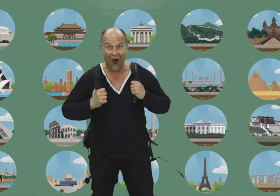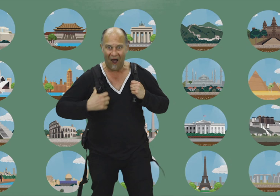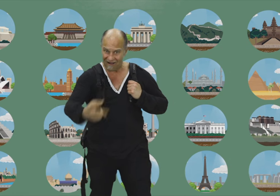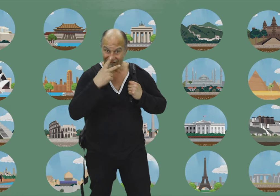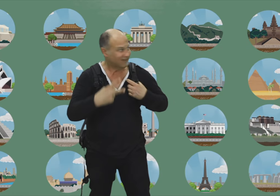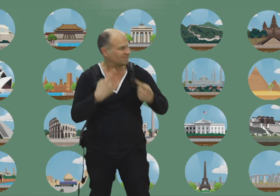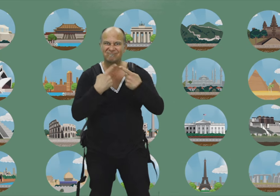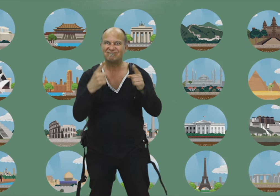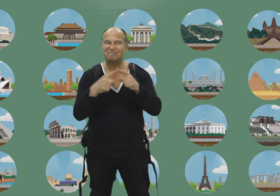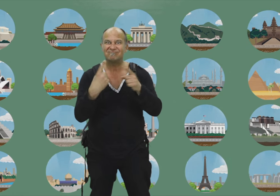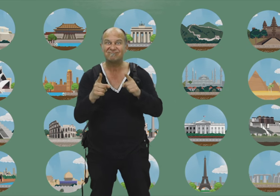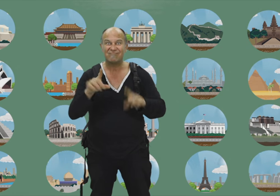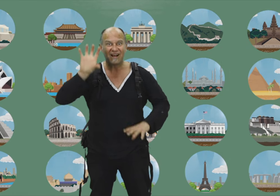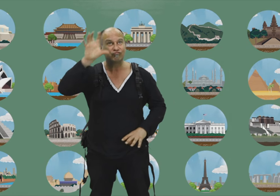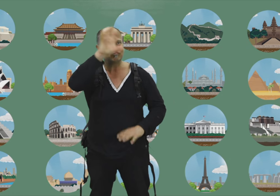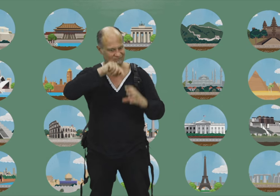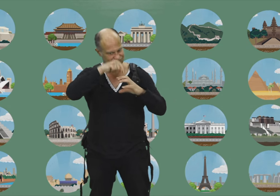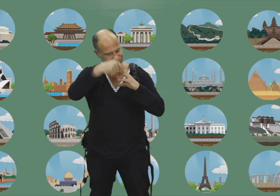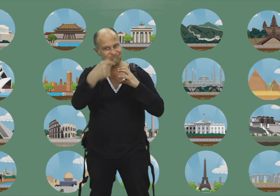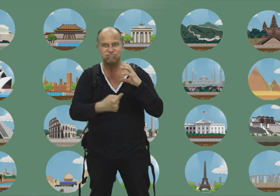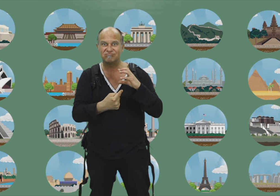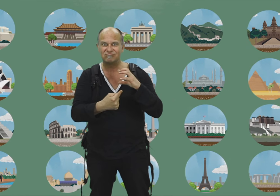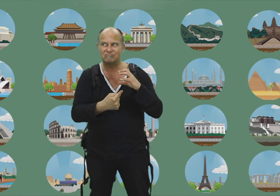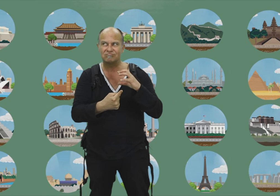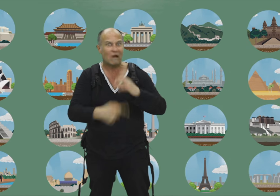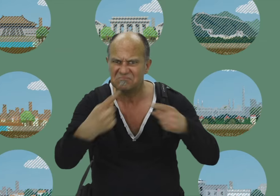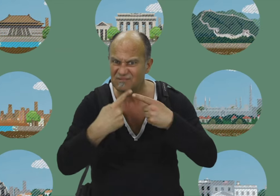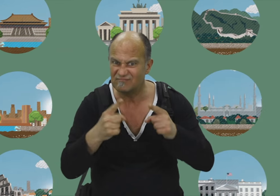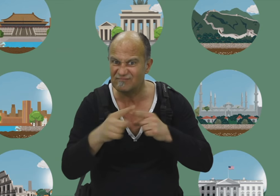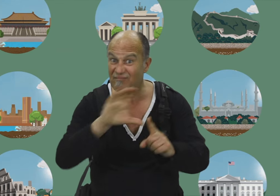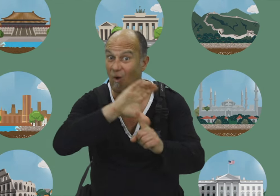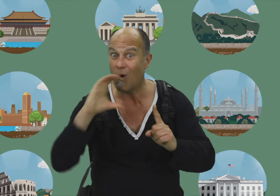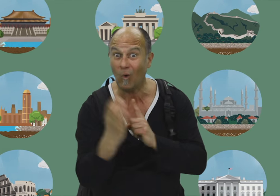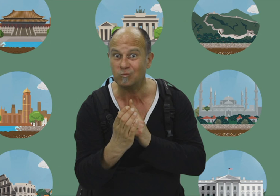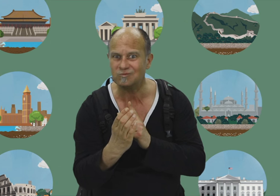Wow! Mit mir erlebt Ihr verschiedene Länder und verschiedene Kulturen.